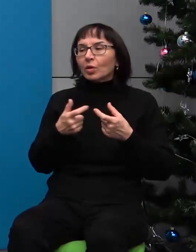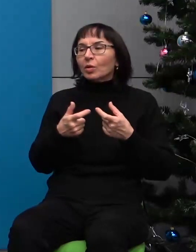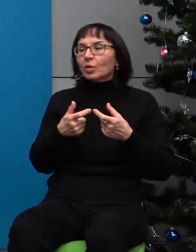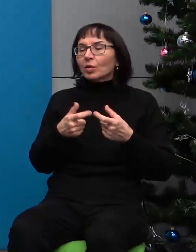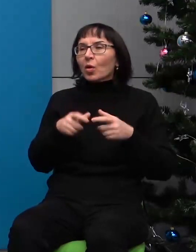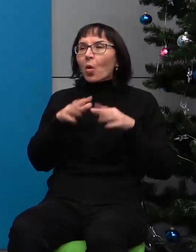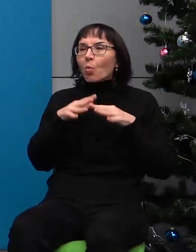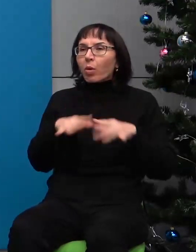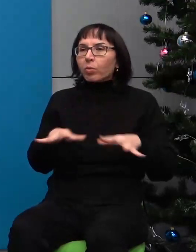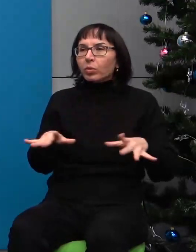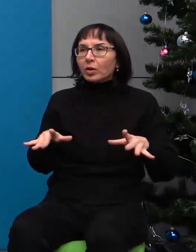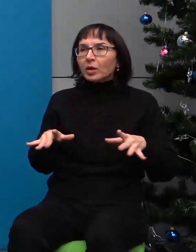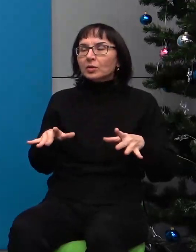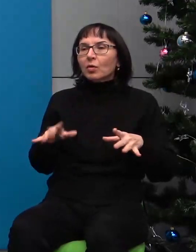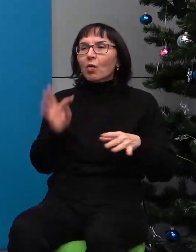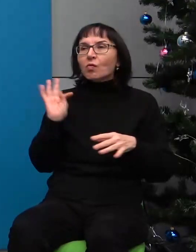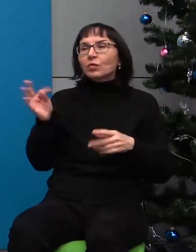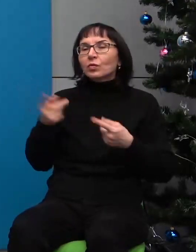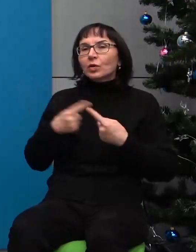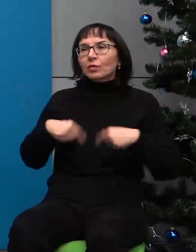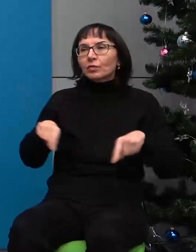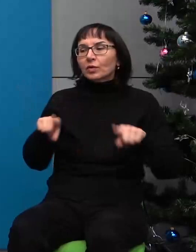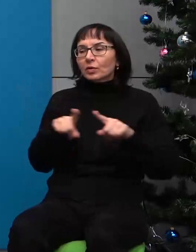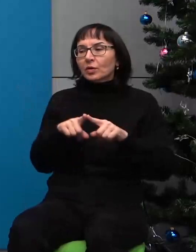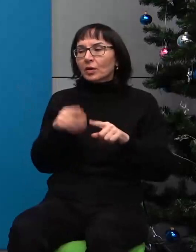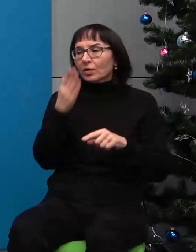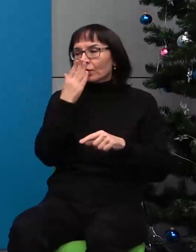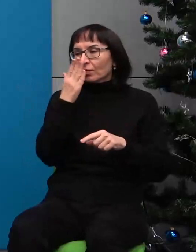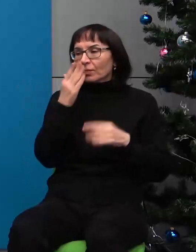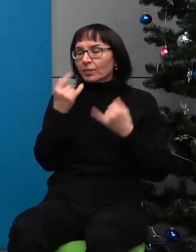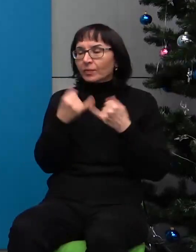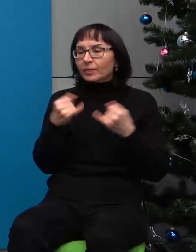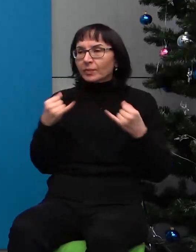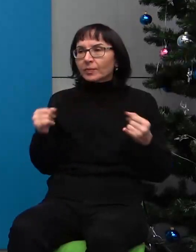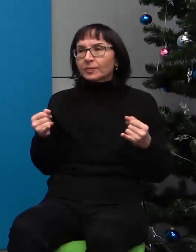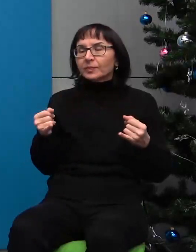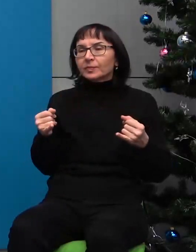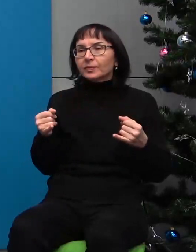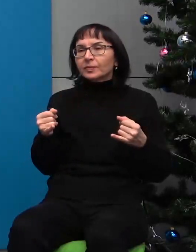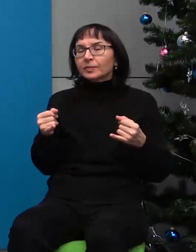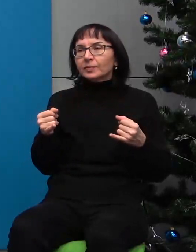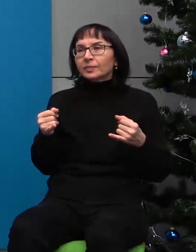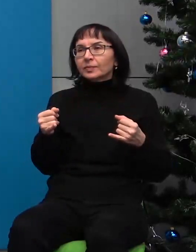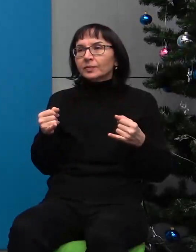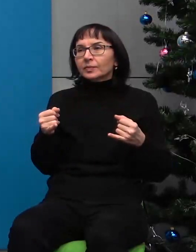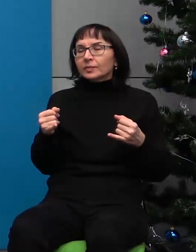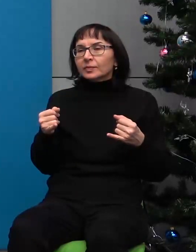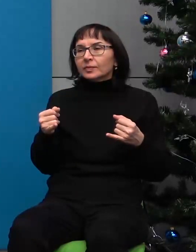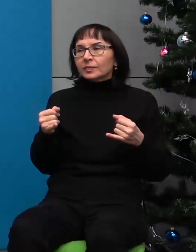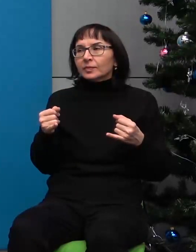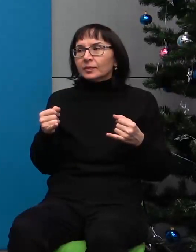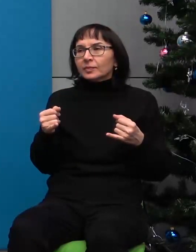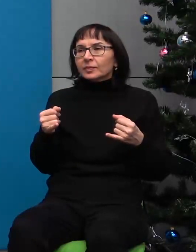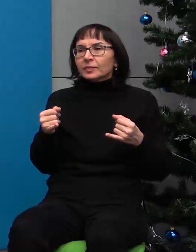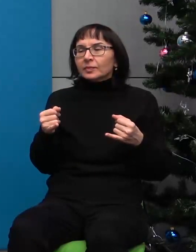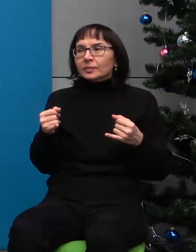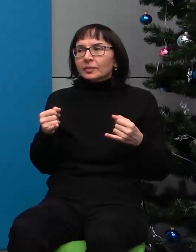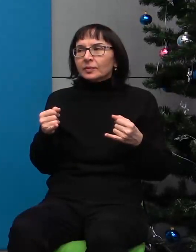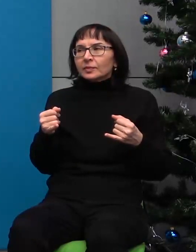w twoim wykonaniu to wygląda trochę inaczej. Mówisz? No.